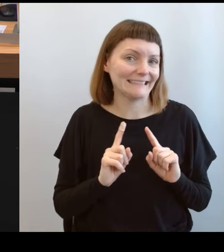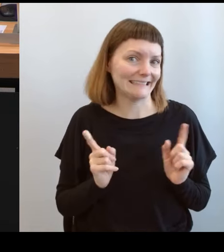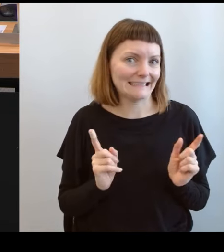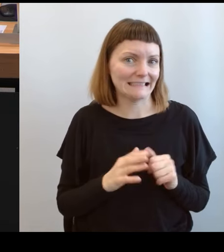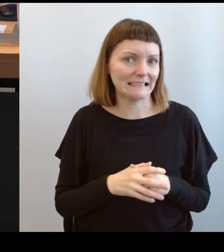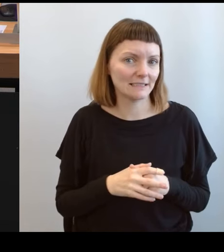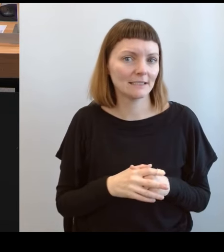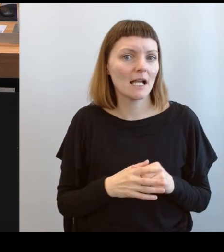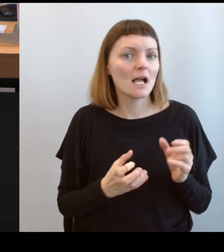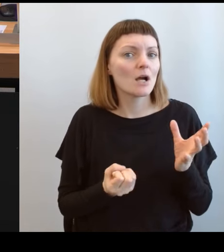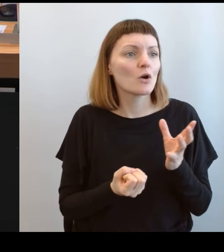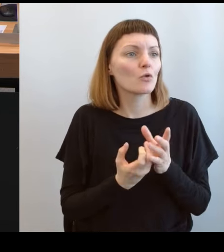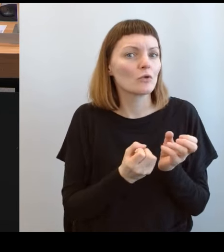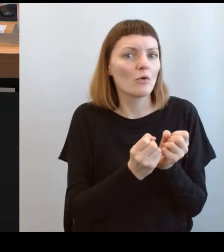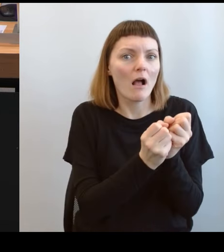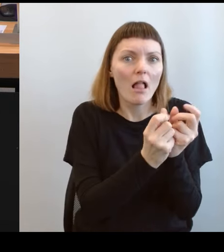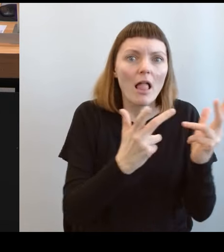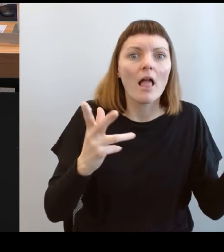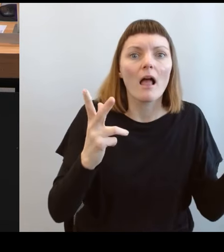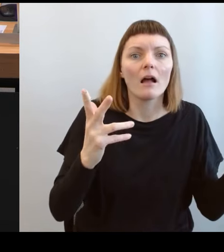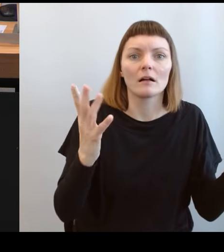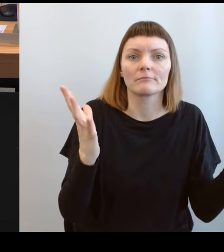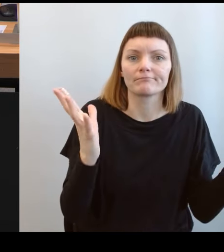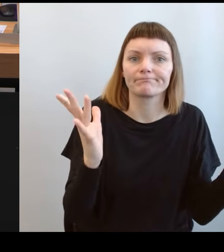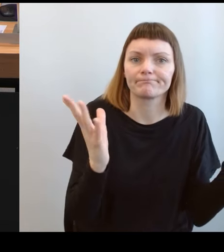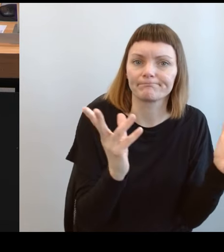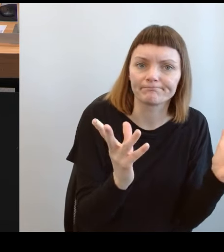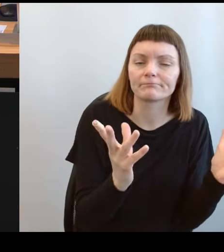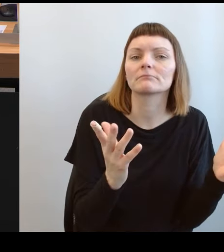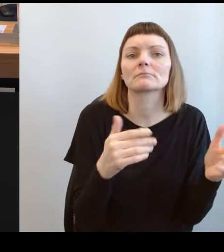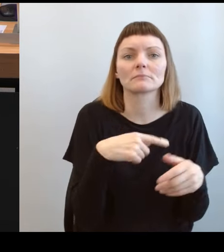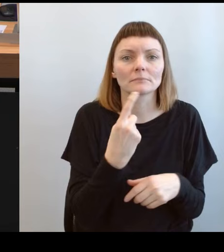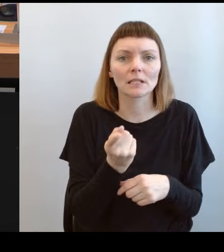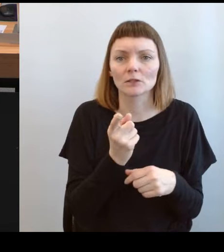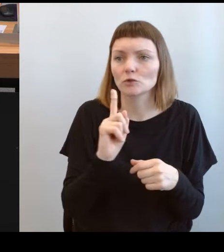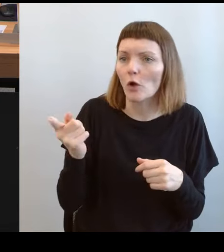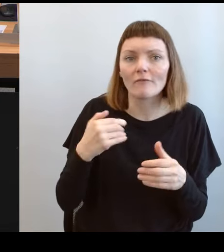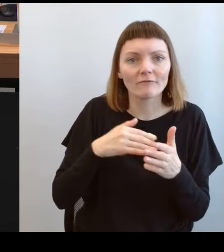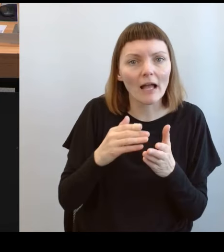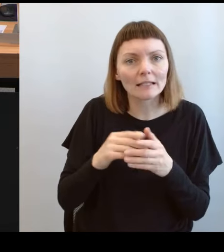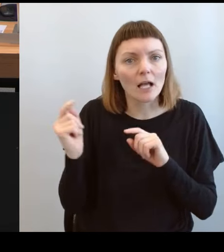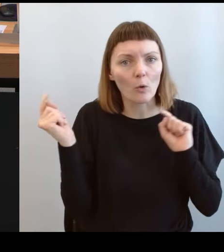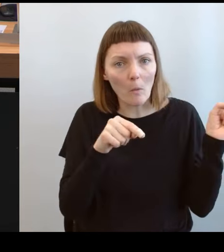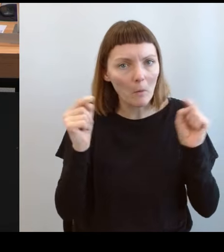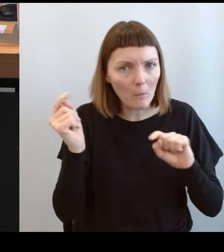Welt bleiben soll, dann brauchen sie zusätzliche Unterstützung, insbesondere die Freie Szene.